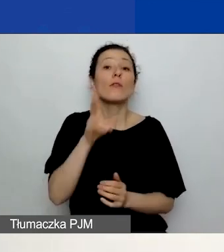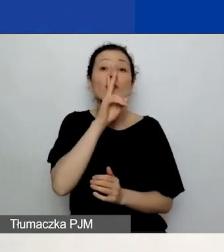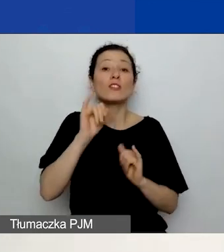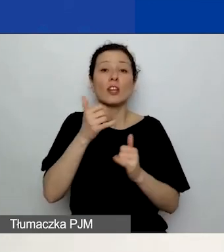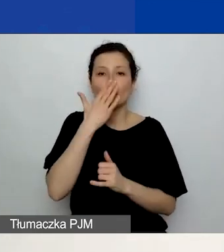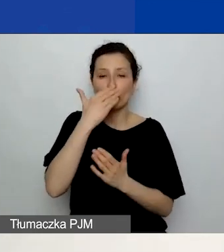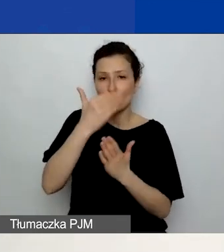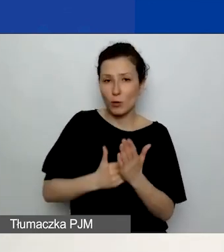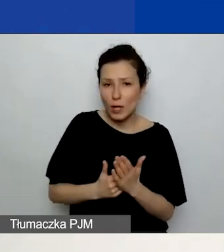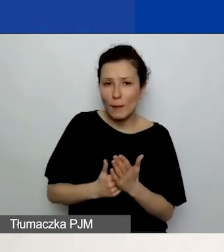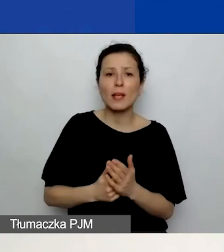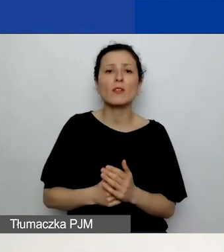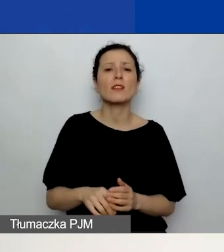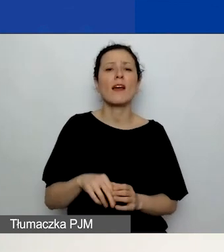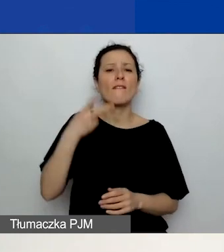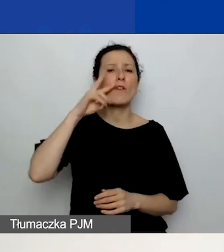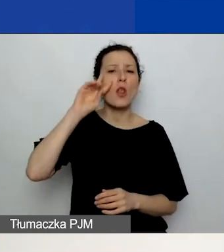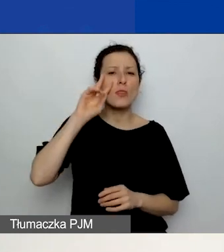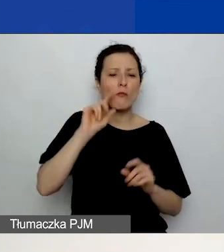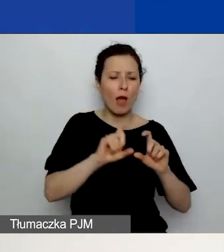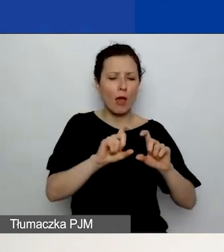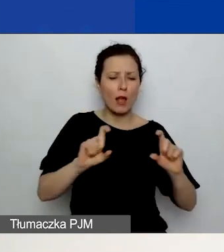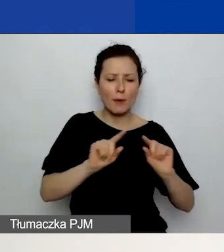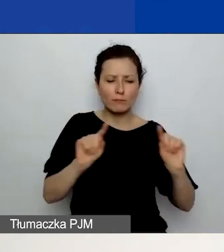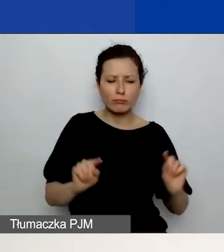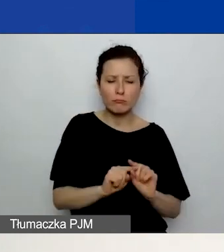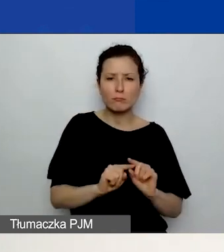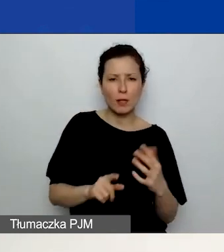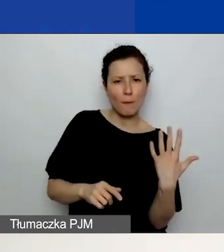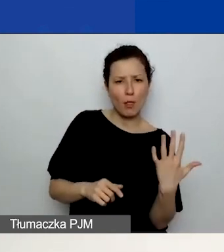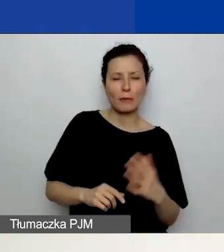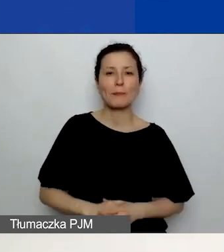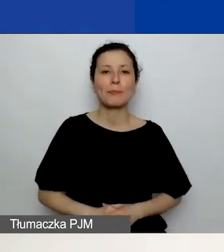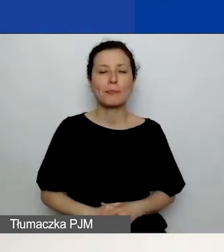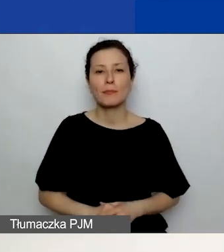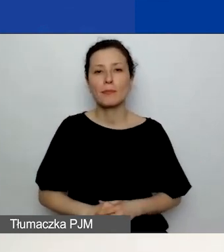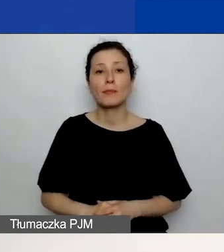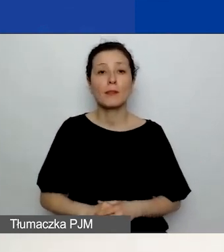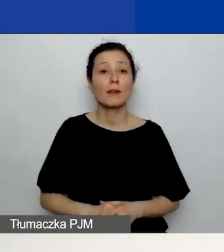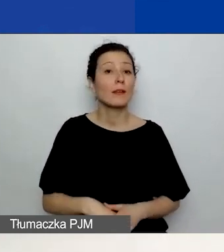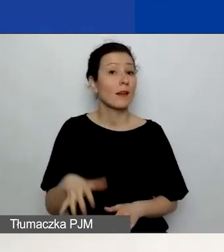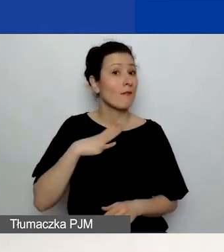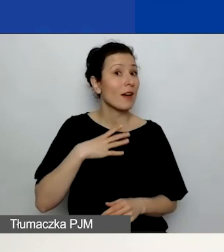fioletową ramką na dole strony. Przypominam też o korzystaniu z przycisku "Zapisz".